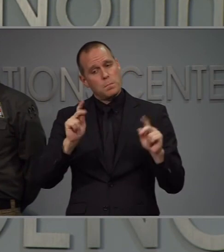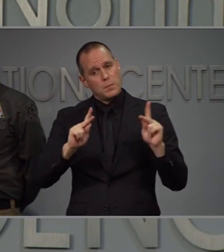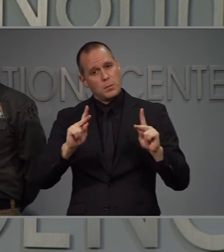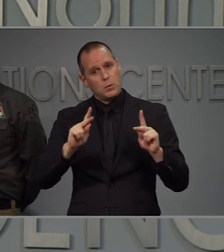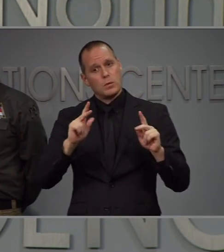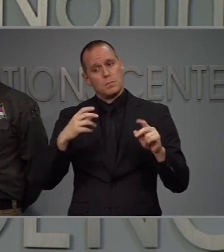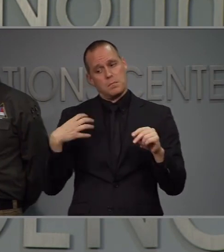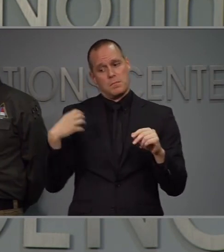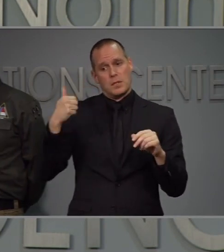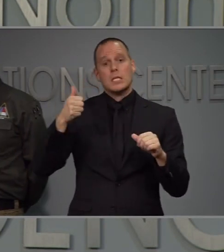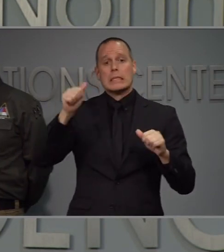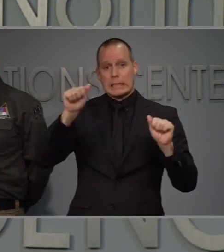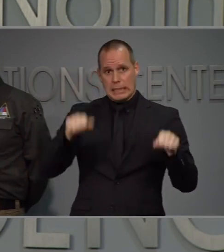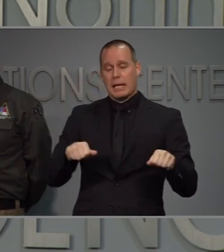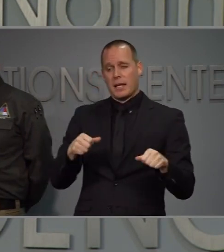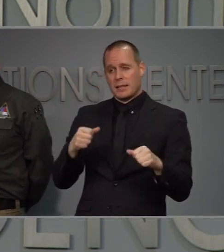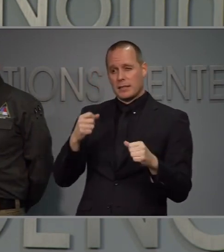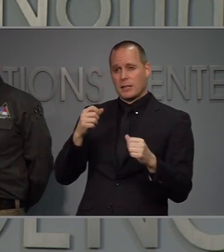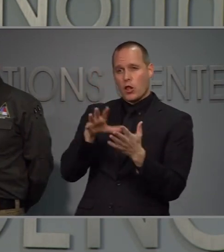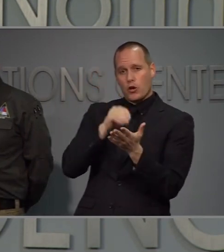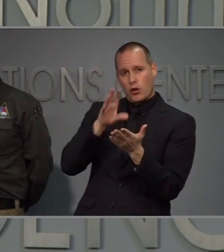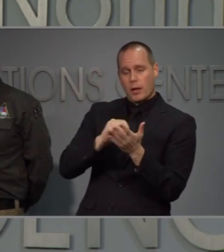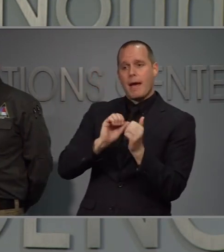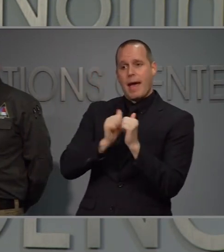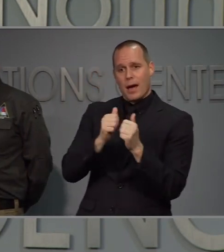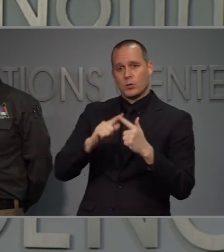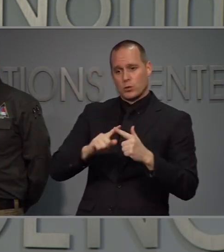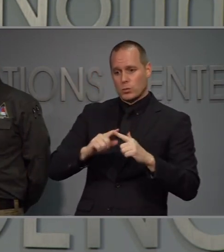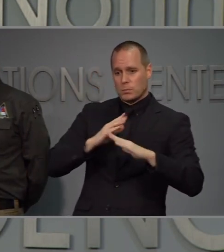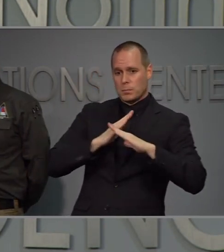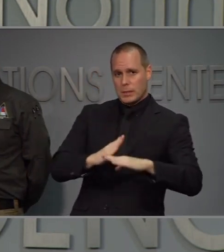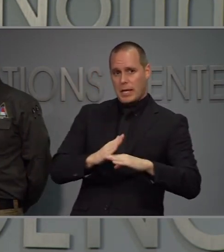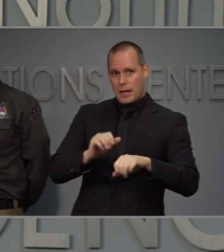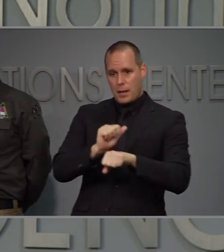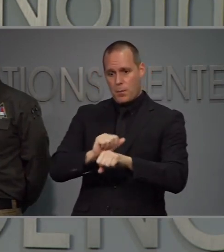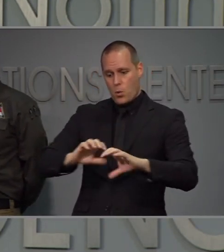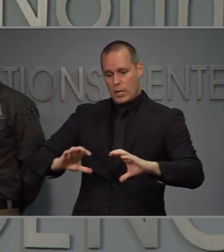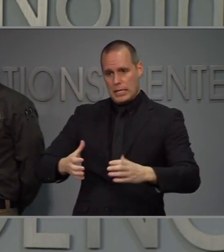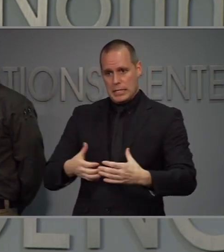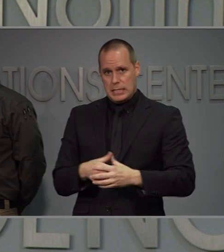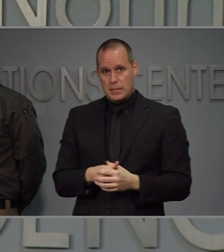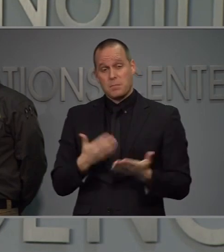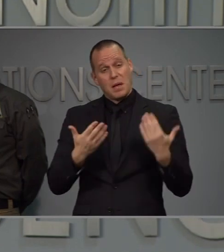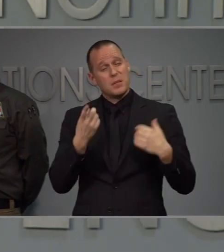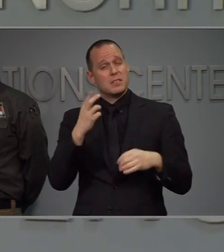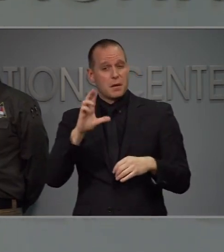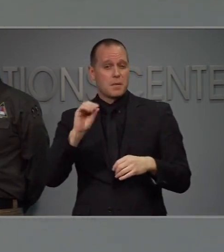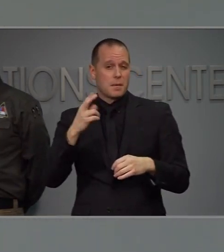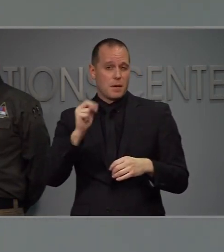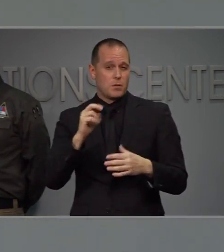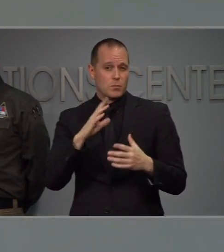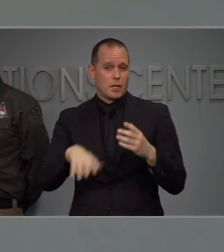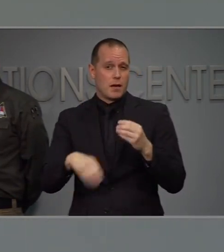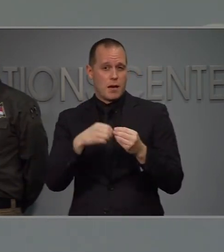que los empleadores aprendan unos de otros, para buscar las maneras de proteger a los empleados a lo mejor la doctora